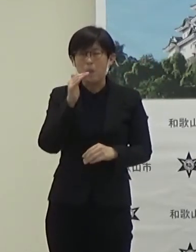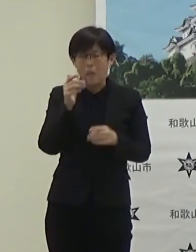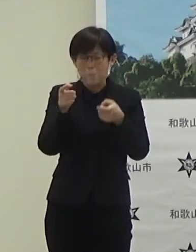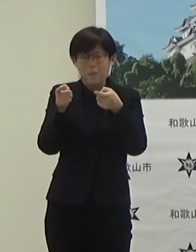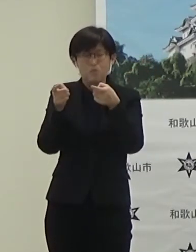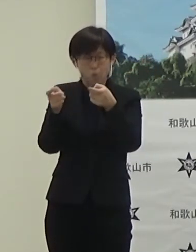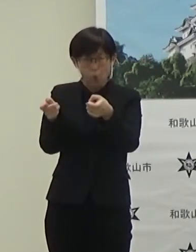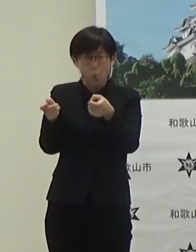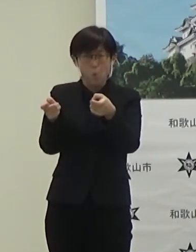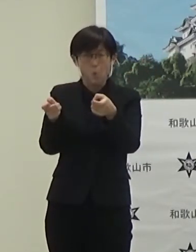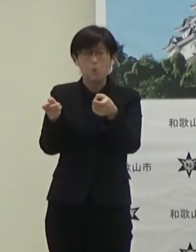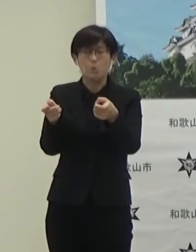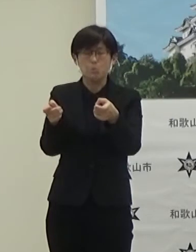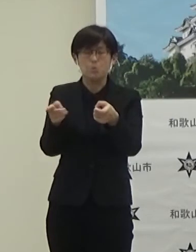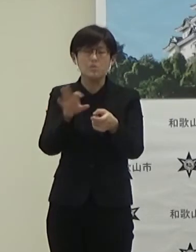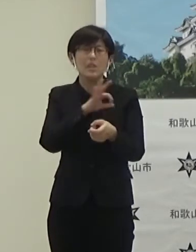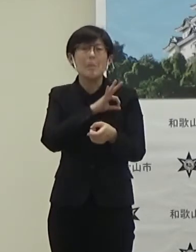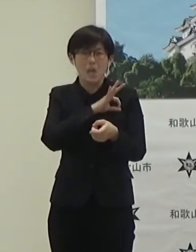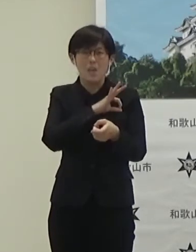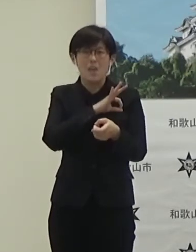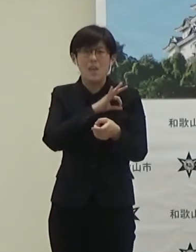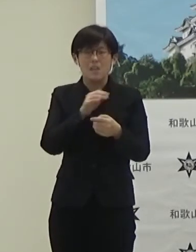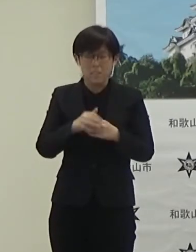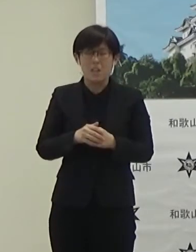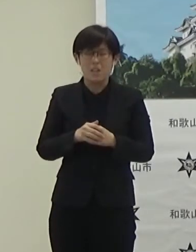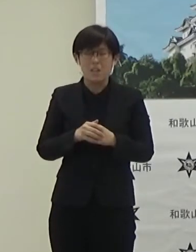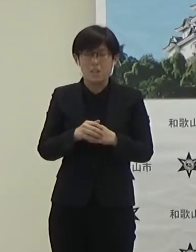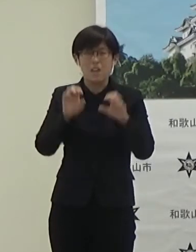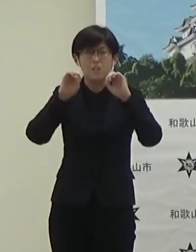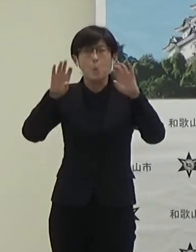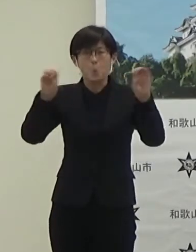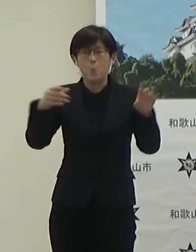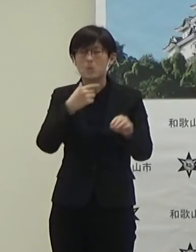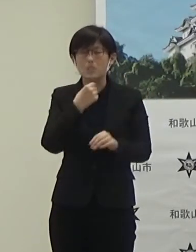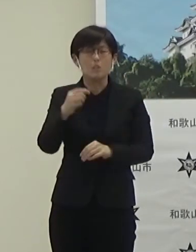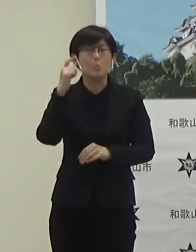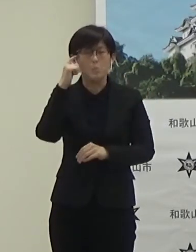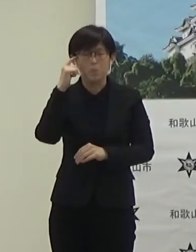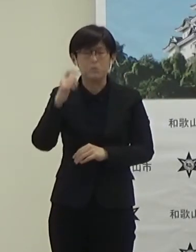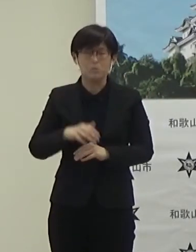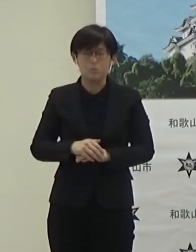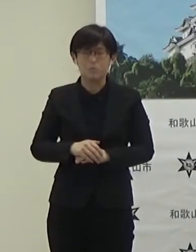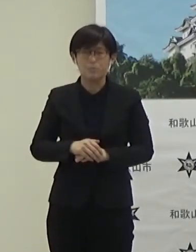広報していきたいと思ってます 次お願いします